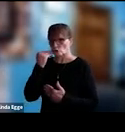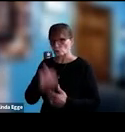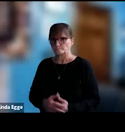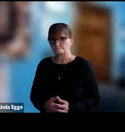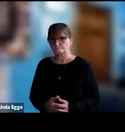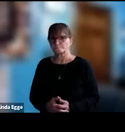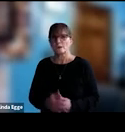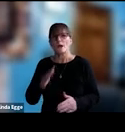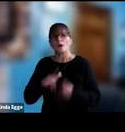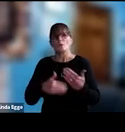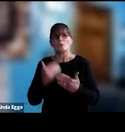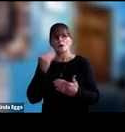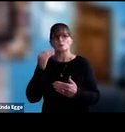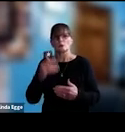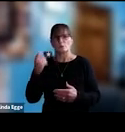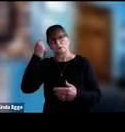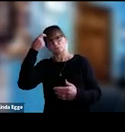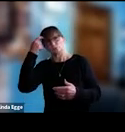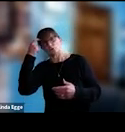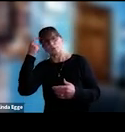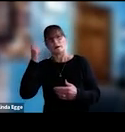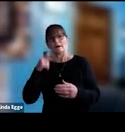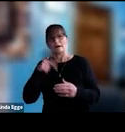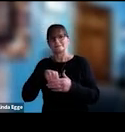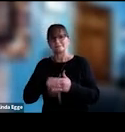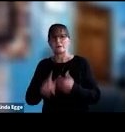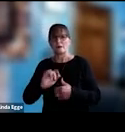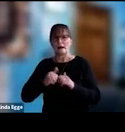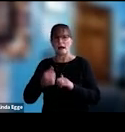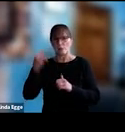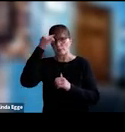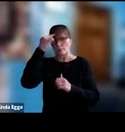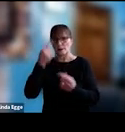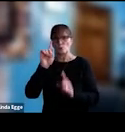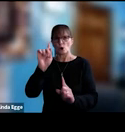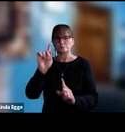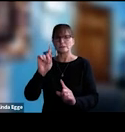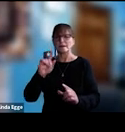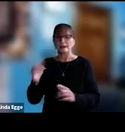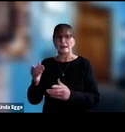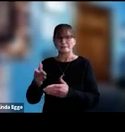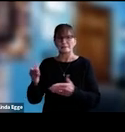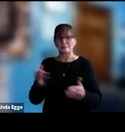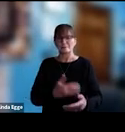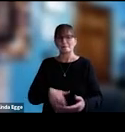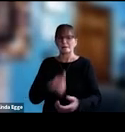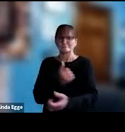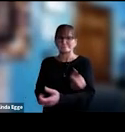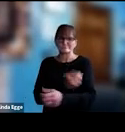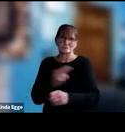Todos sabemos que los traumas severos tienen efectos realmente intensos en la forma en que el cerebro actúa, que luego provocan trastornos por consumo de sustancias y ese tipo de cosas.